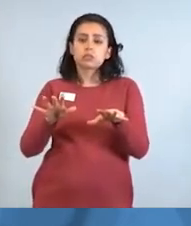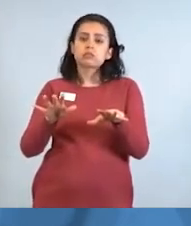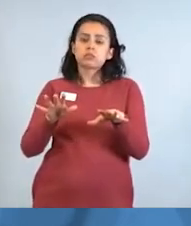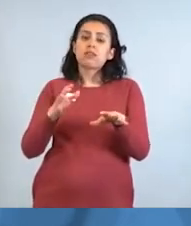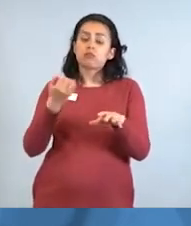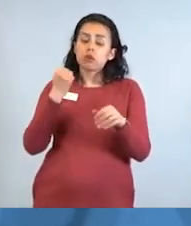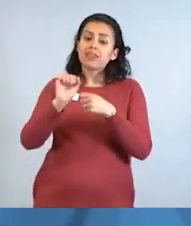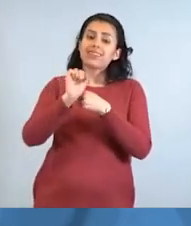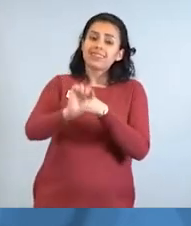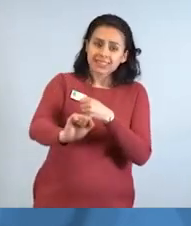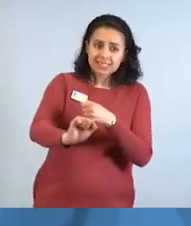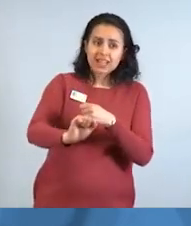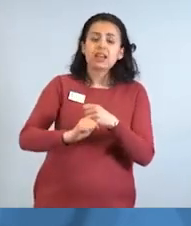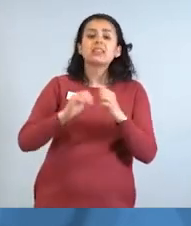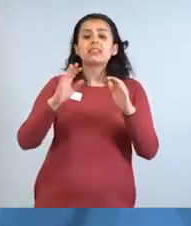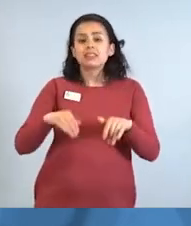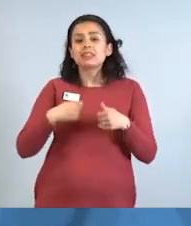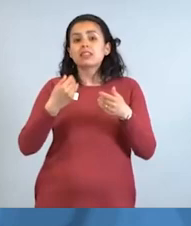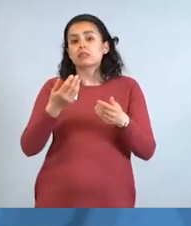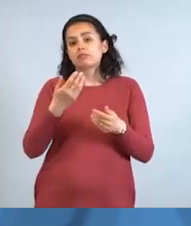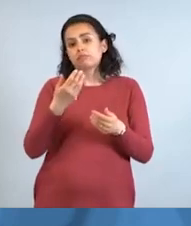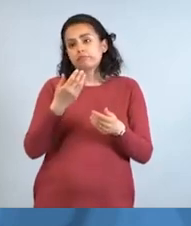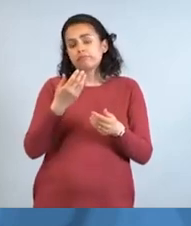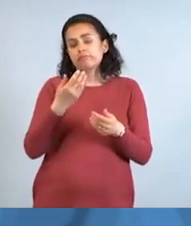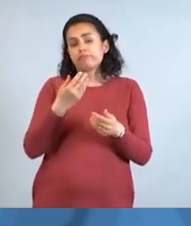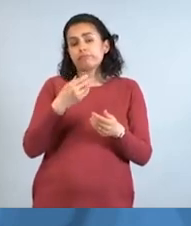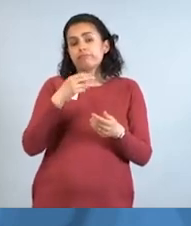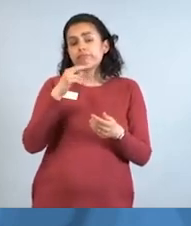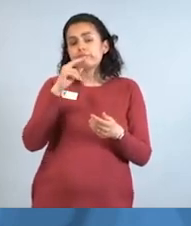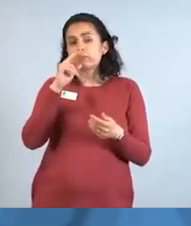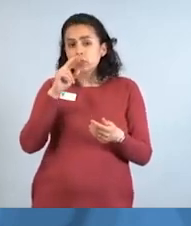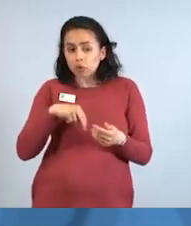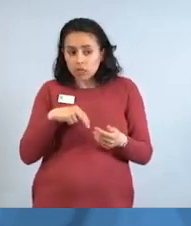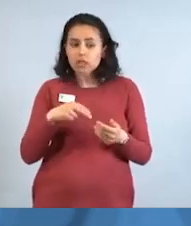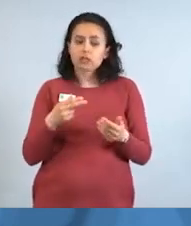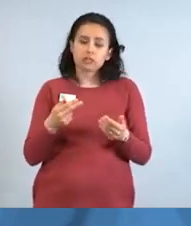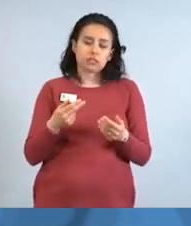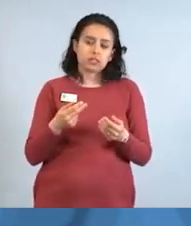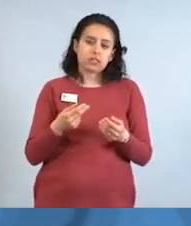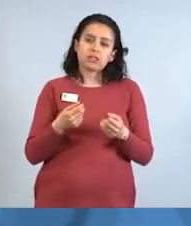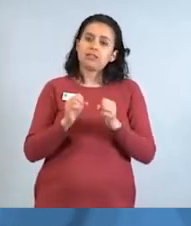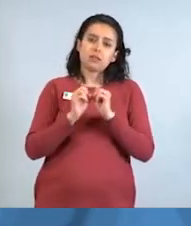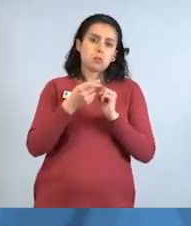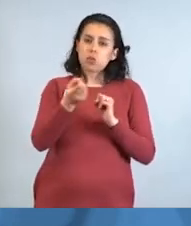Silloin rokotettu todennäköisesti hyvin pienellä todennäköisyydellä enää välittää virusta.